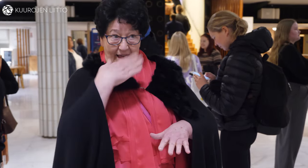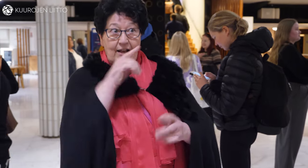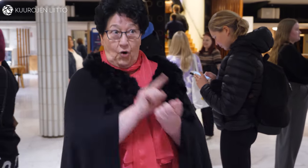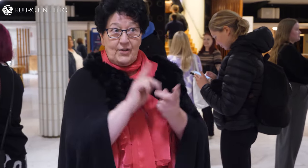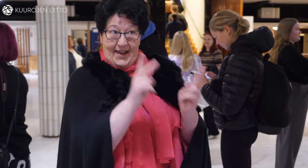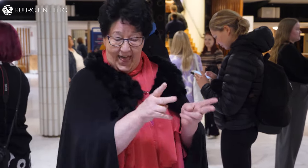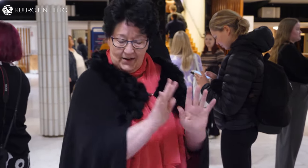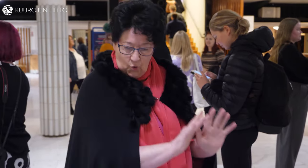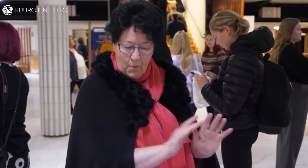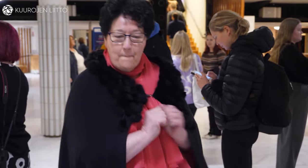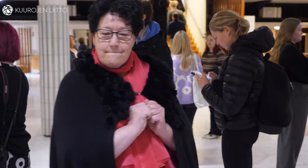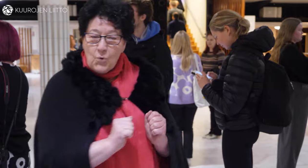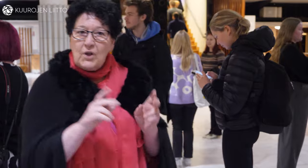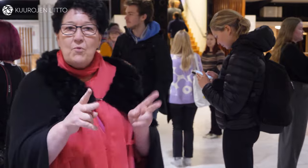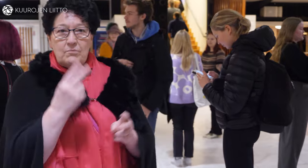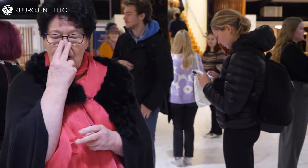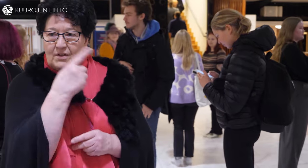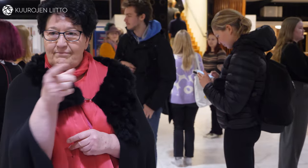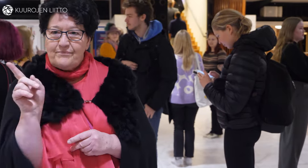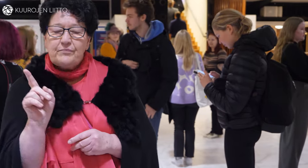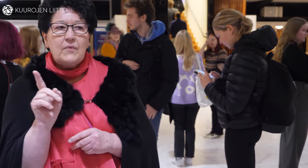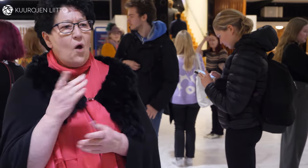Tällainen oli siis omakohtainen kokemukseni.